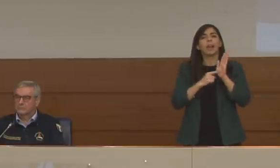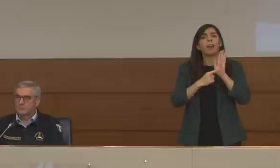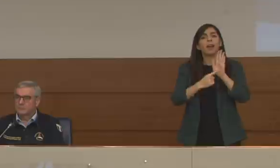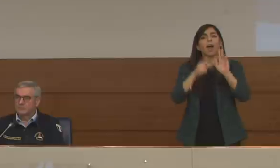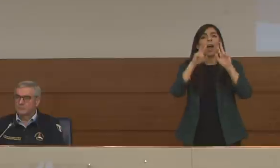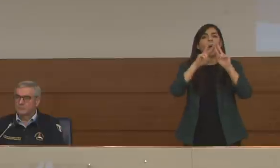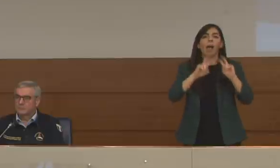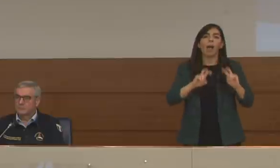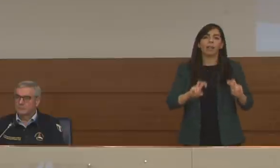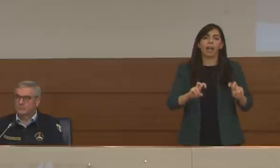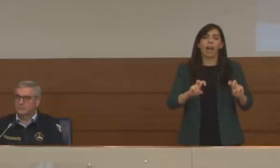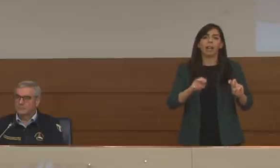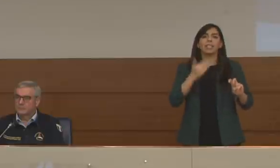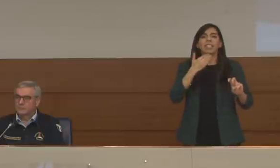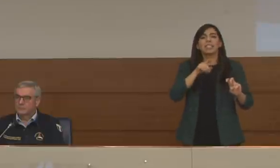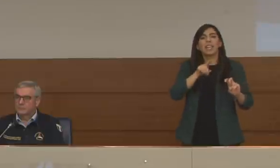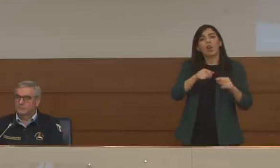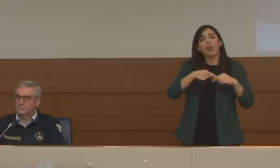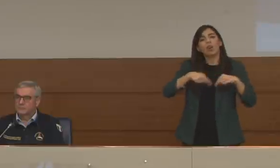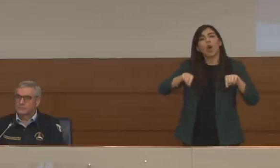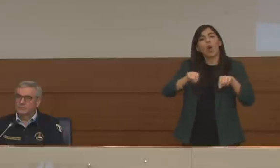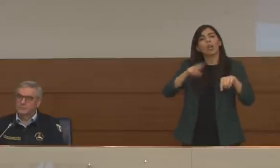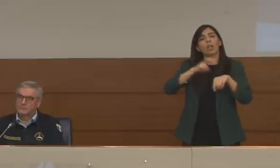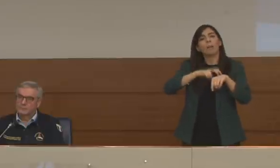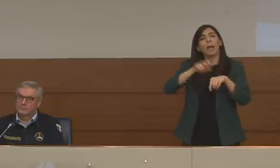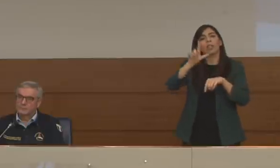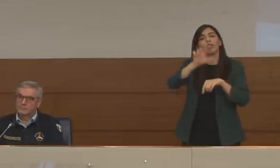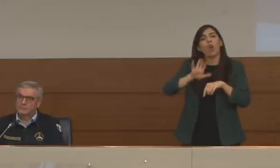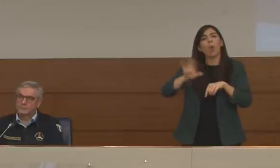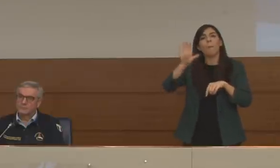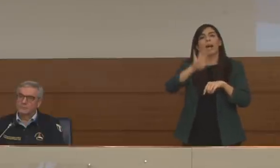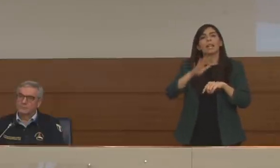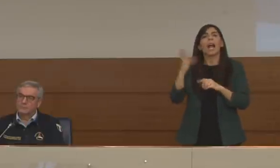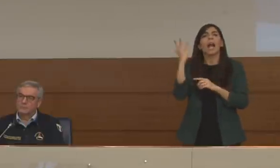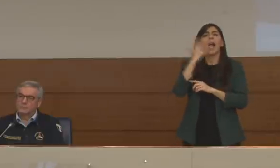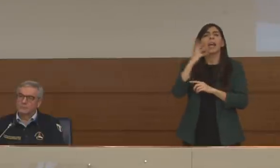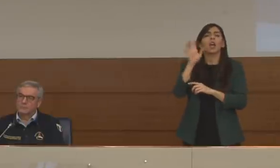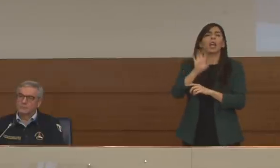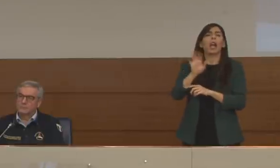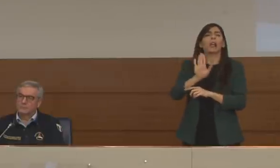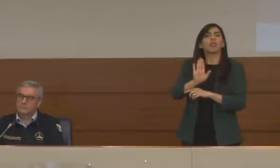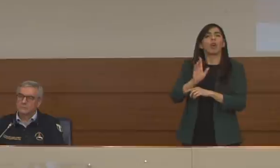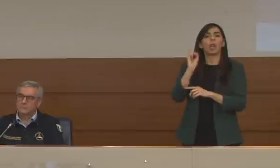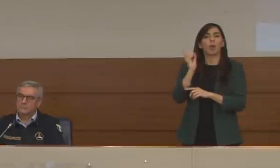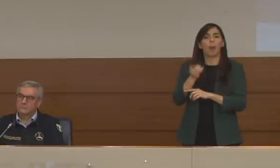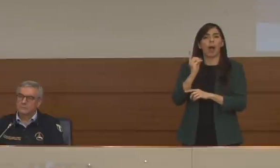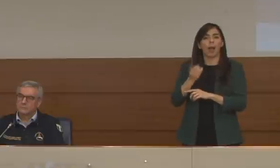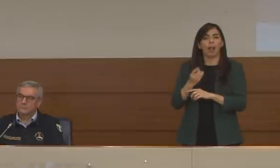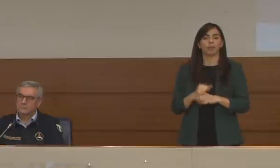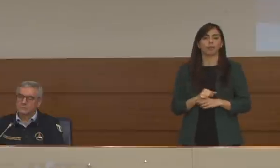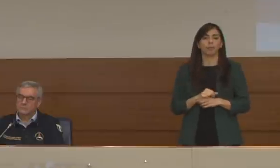sono stati gli errori fondamentali per la Lombardia. In particolare, li riassumo